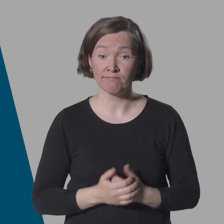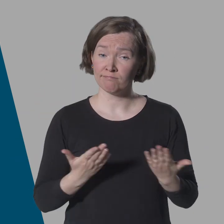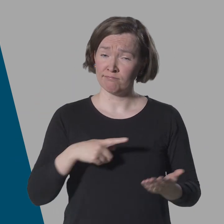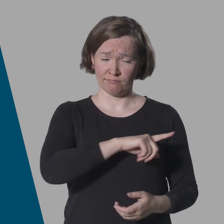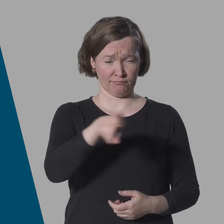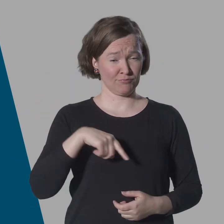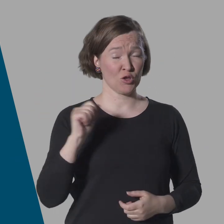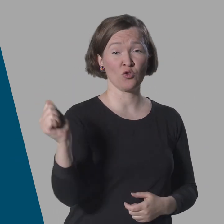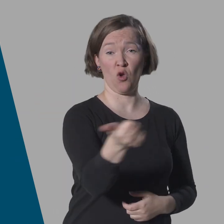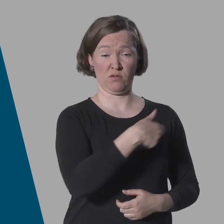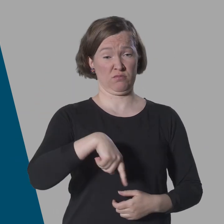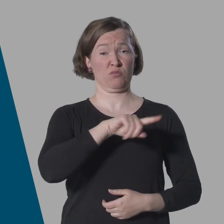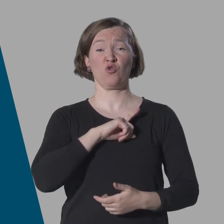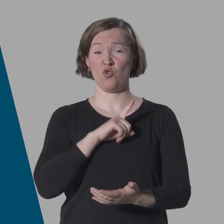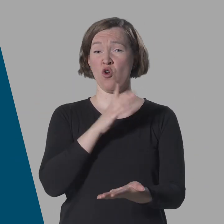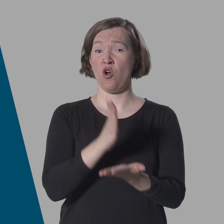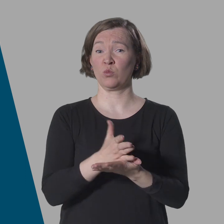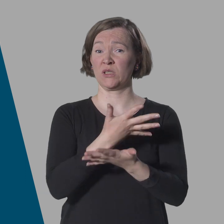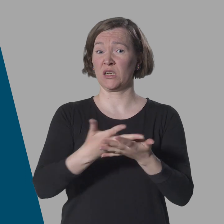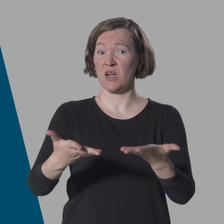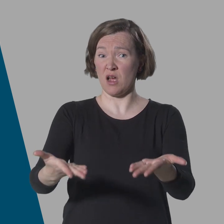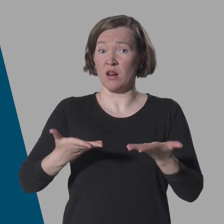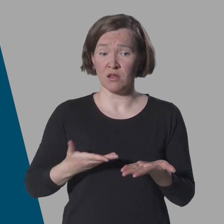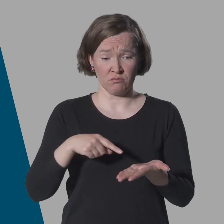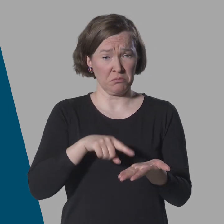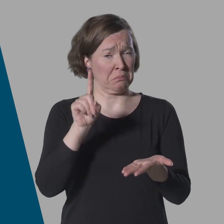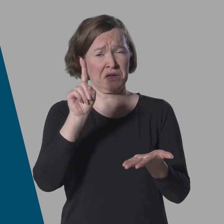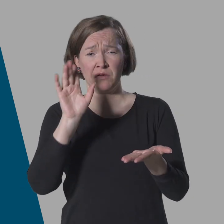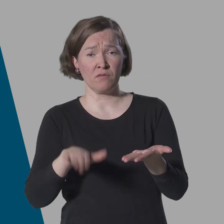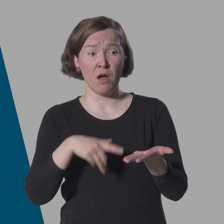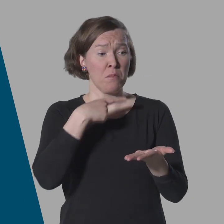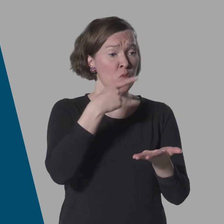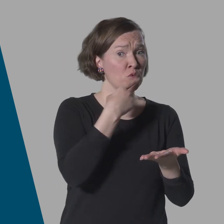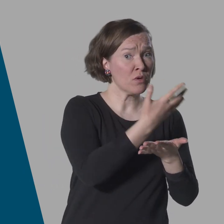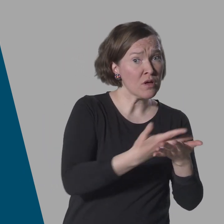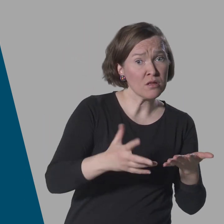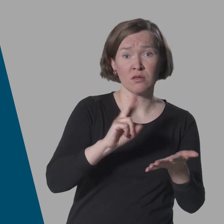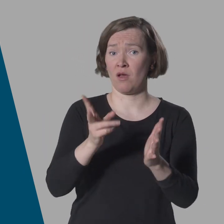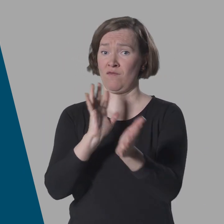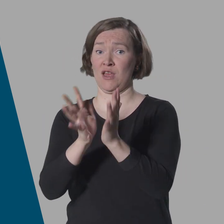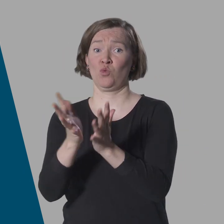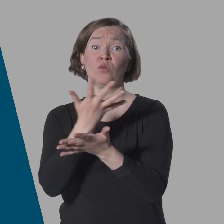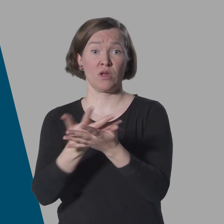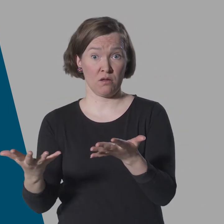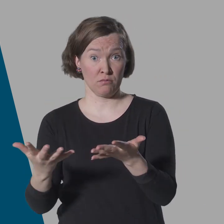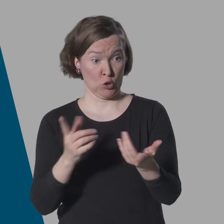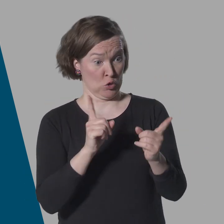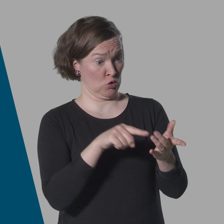Jokaisella on oltava oikeus saada itselleen kieli, - oli kyse puhutusta tai viitotusta kielestä, sillä ilman kieltä -